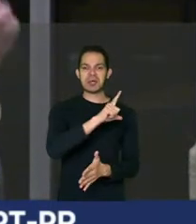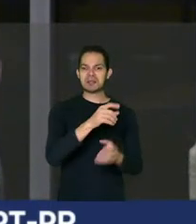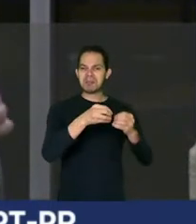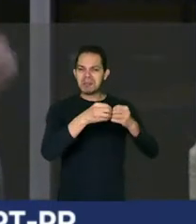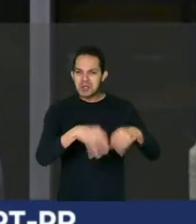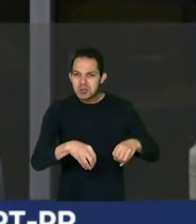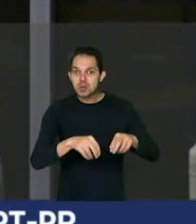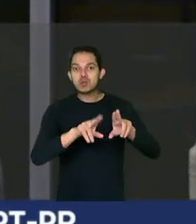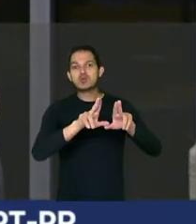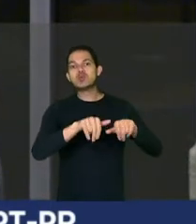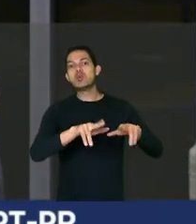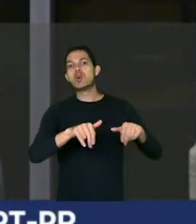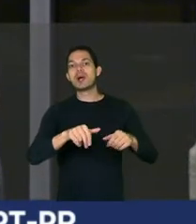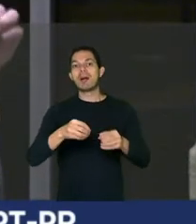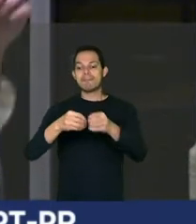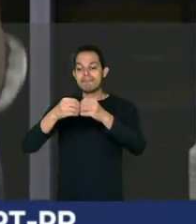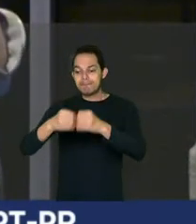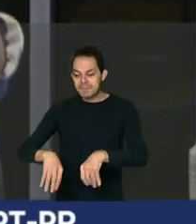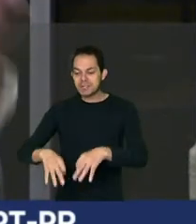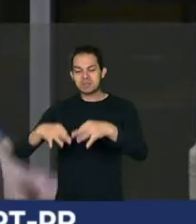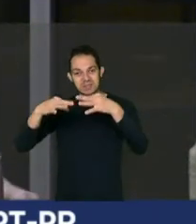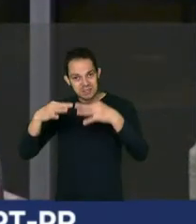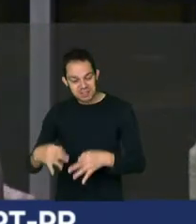CRER. E A PETROBRAS DE NOSSOS GOVERNOS NUNCA DEU PREJUÍZO, O ÚNICO ANO QUE TEVE